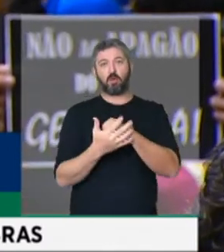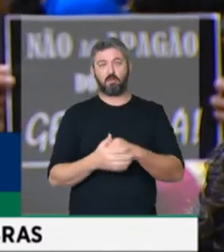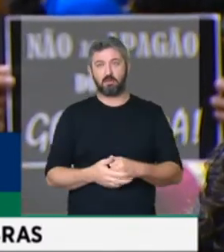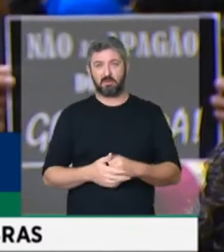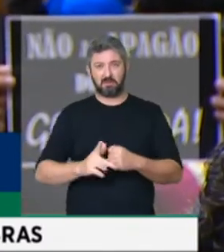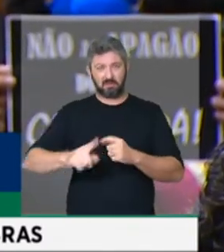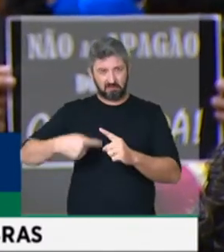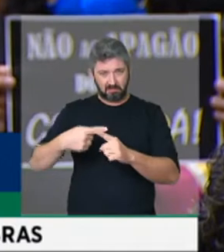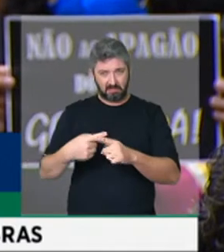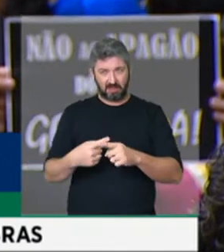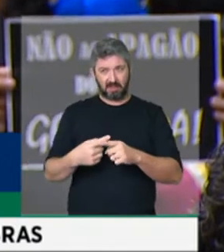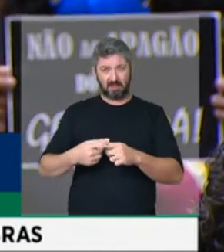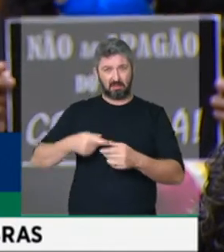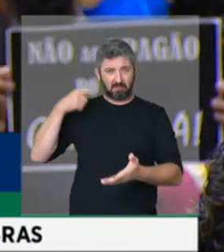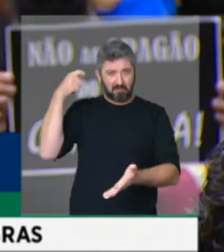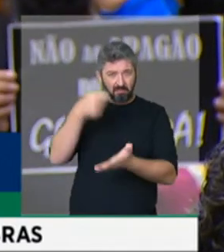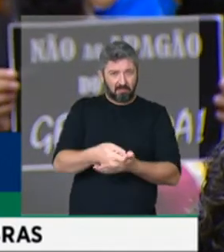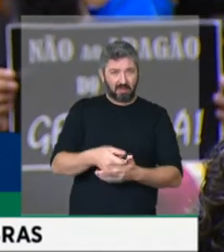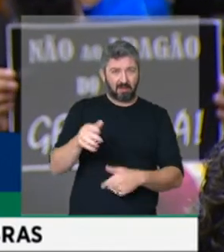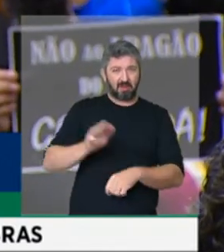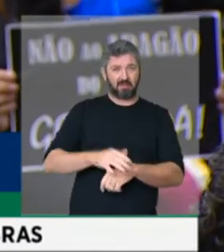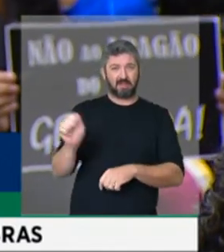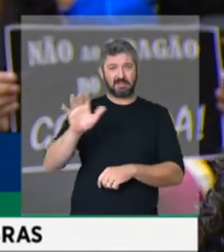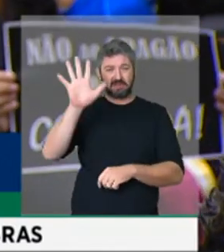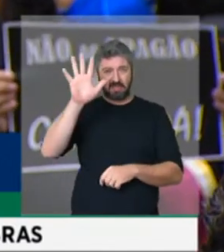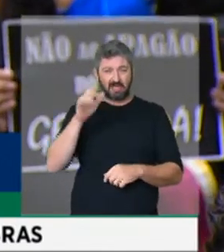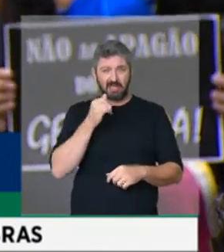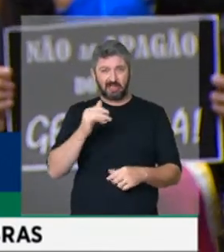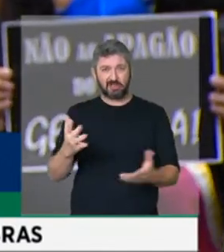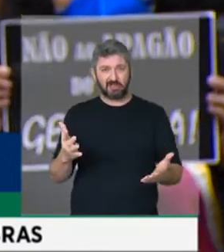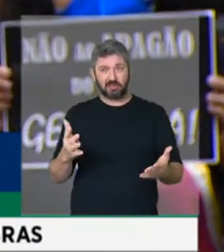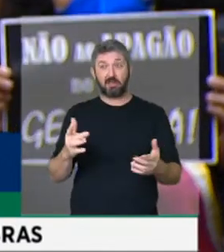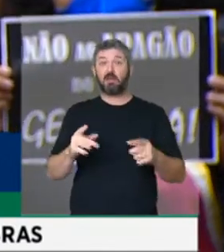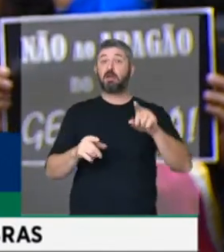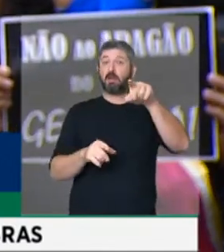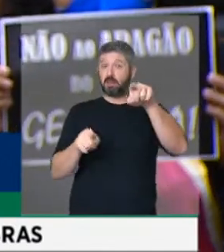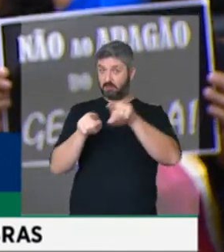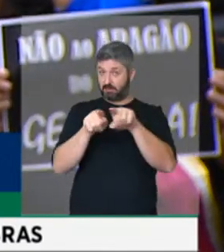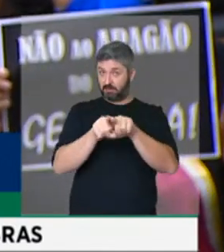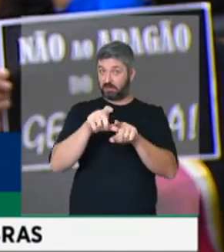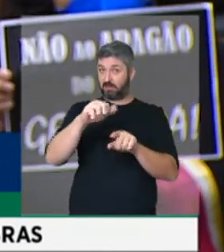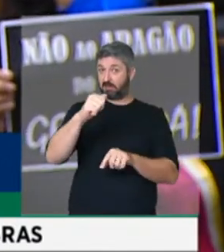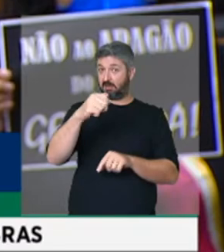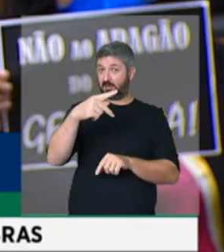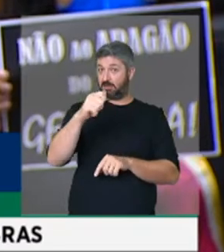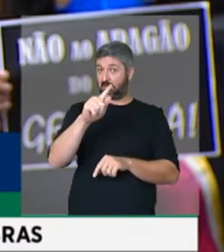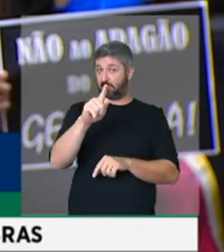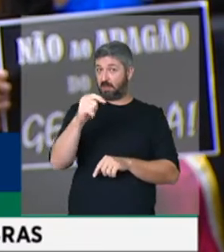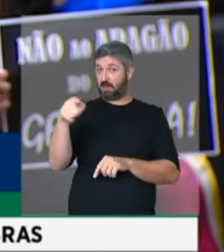NO BRASIL. QUE JÁ NÃO SUPORTA AUMENTO DA GASOLINA. O AUMENTO DO GÁS, QUE NÃO SUPORTA MAIS A PRESSÃO POR